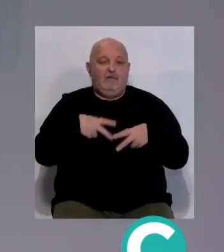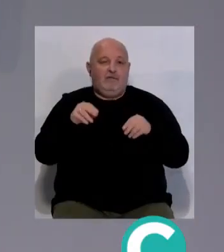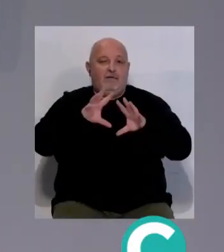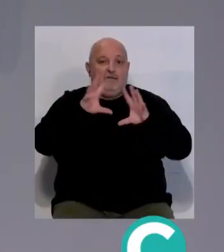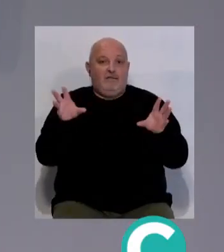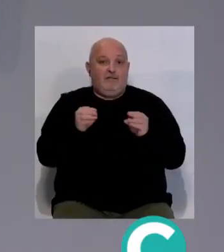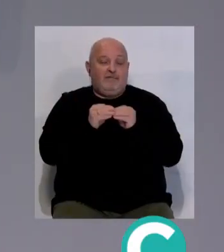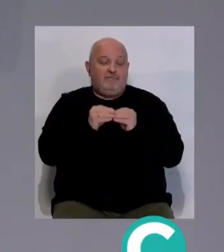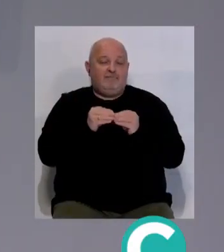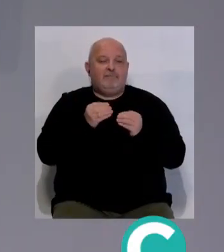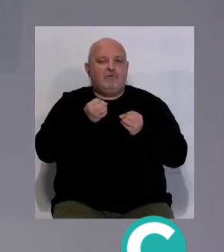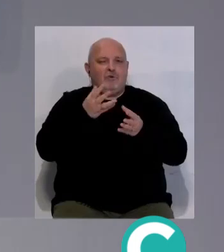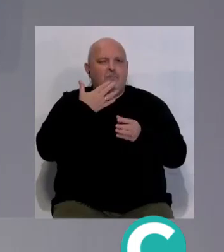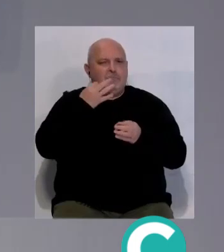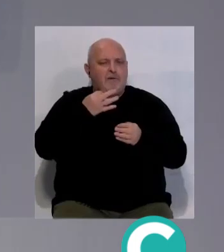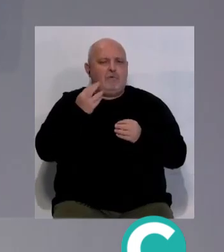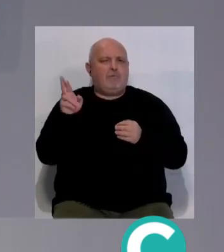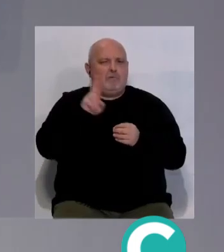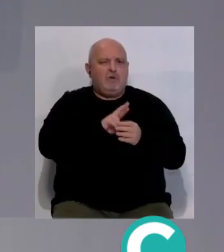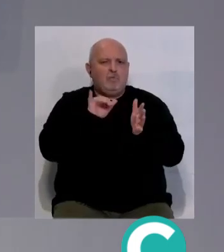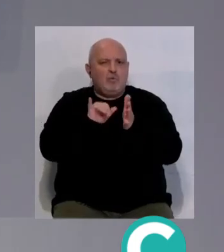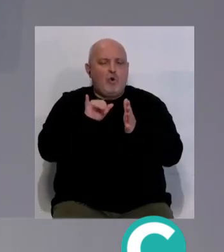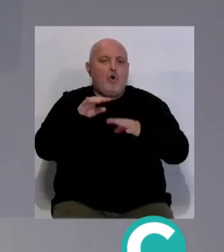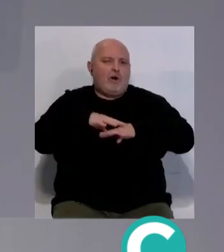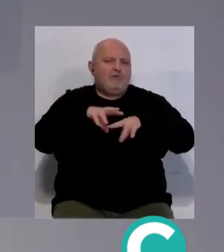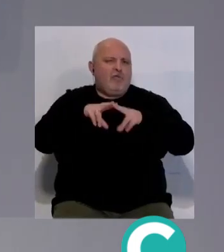es todo por el momento ya saben que pueden seguir informados a través de nuestra página web y en